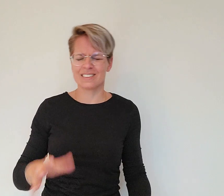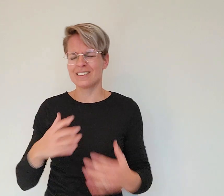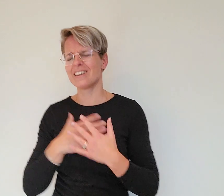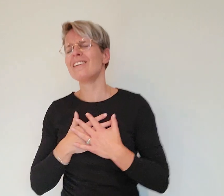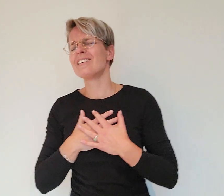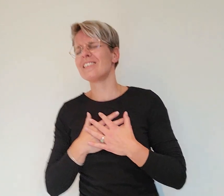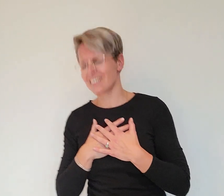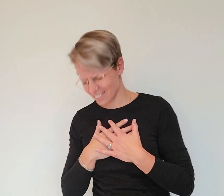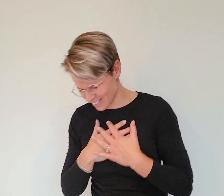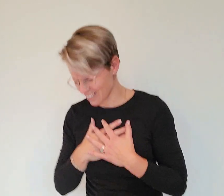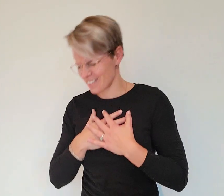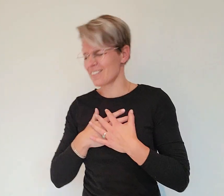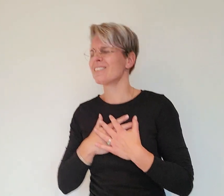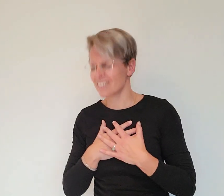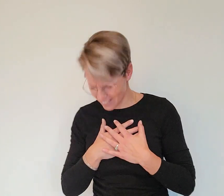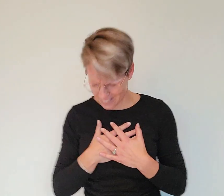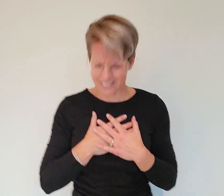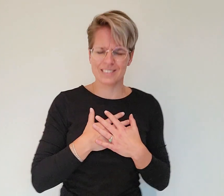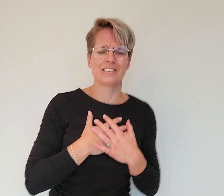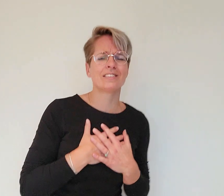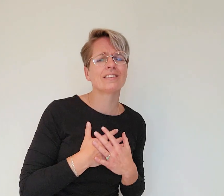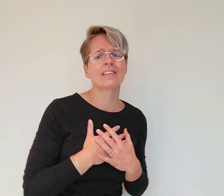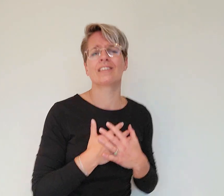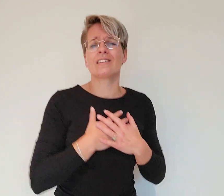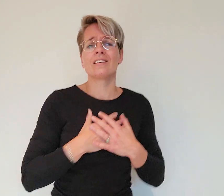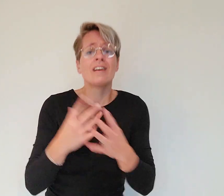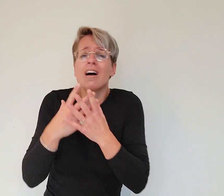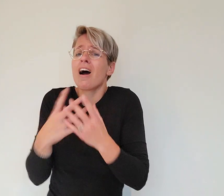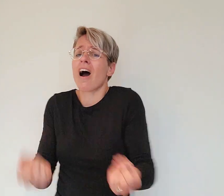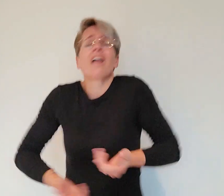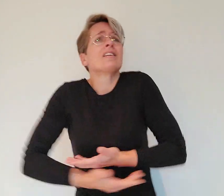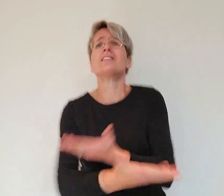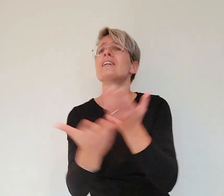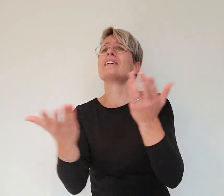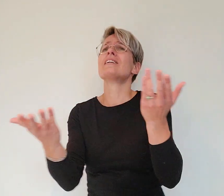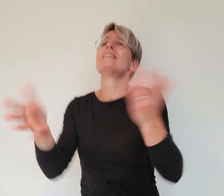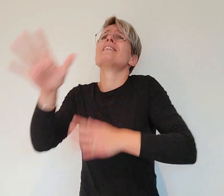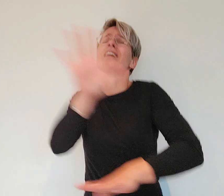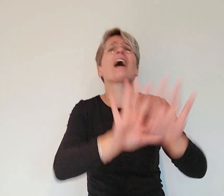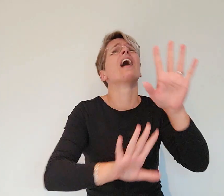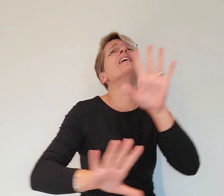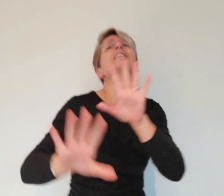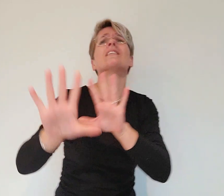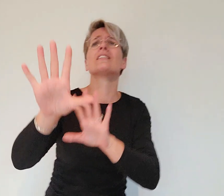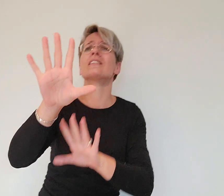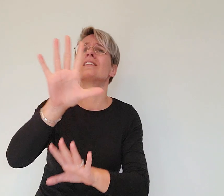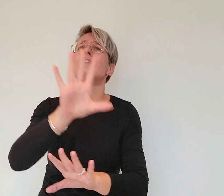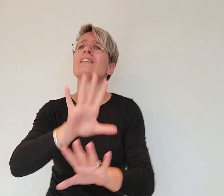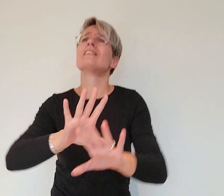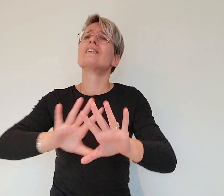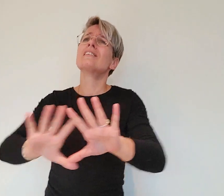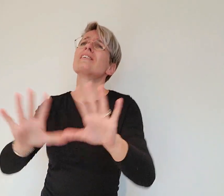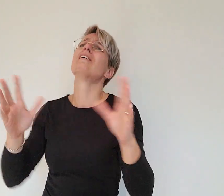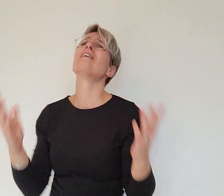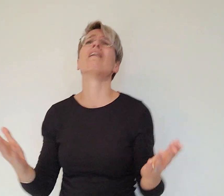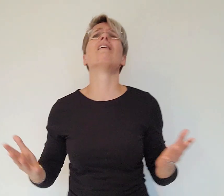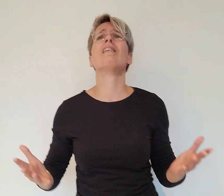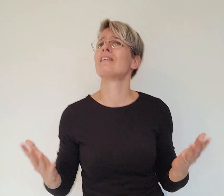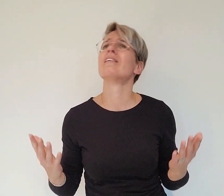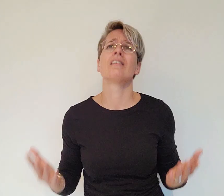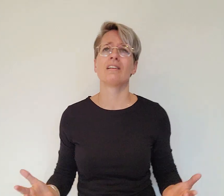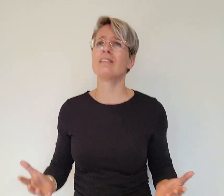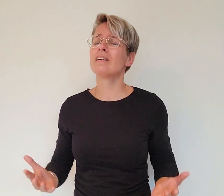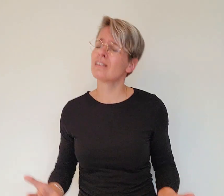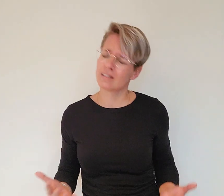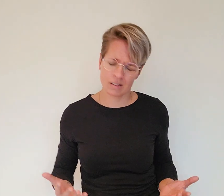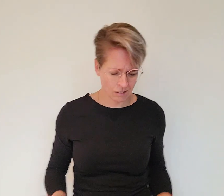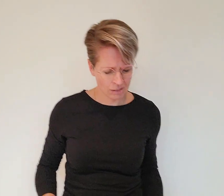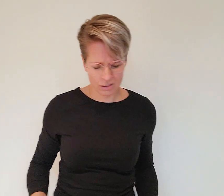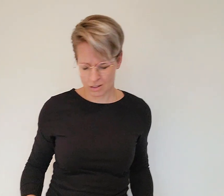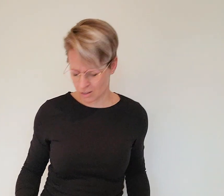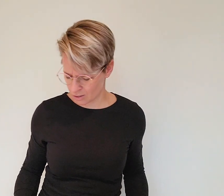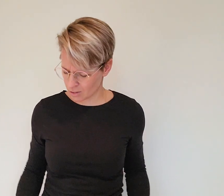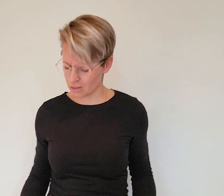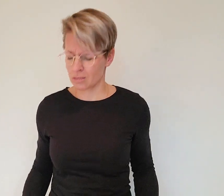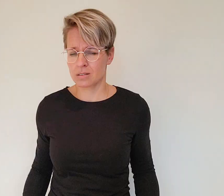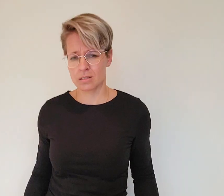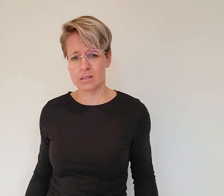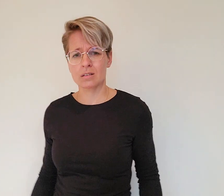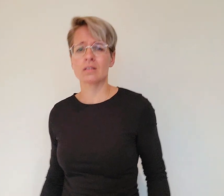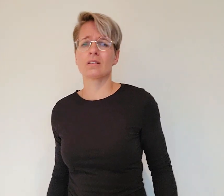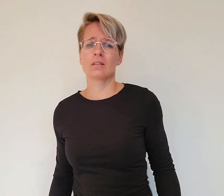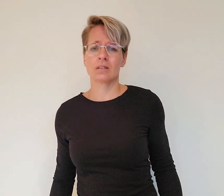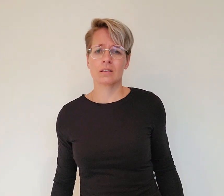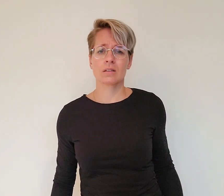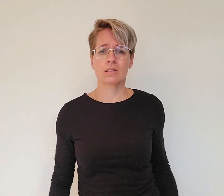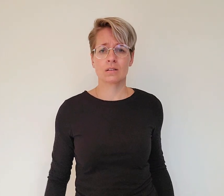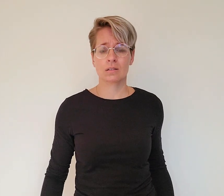Alles is grijs